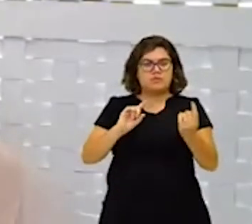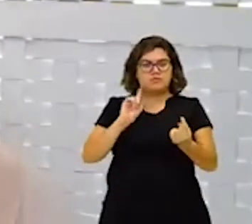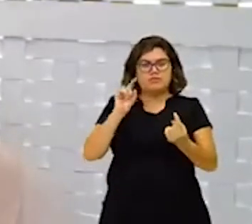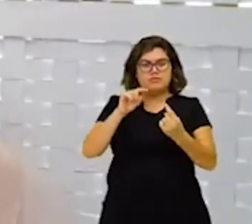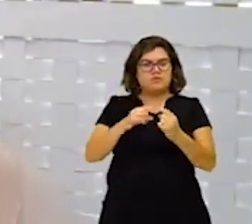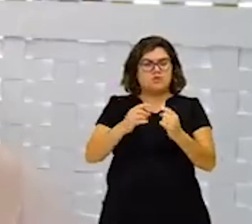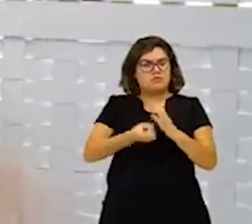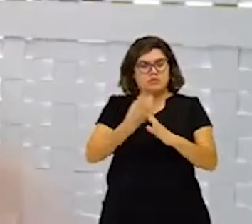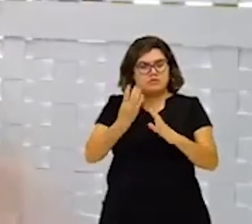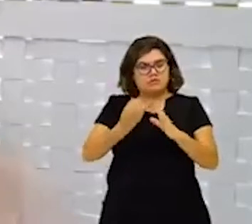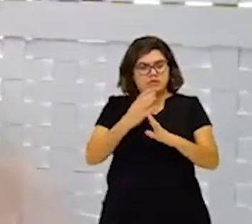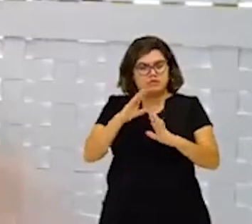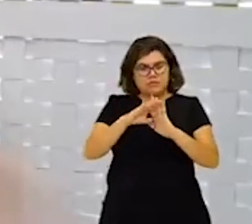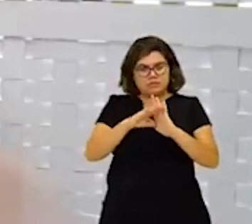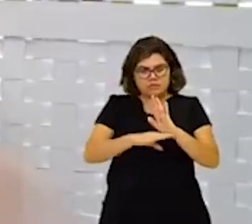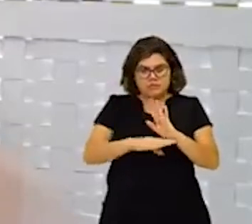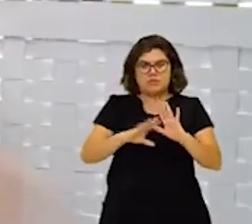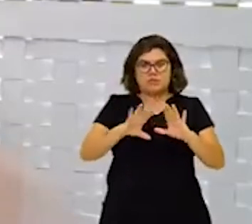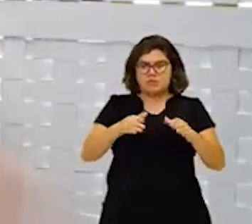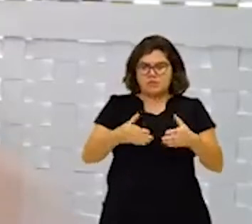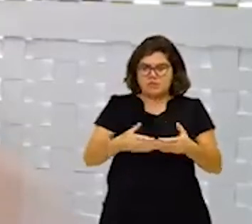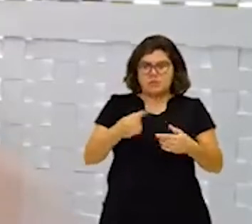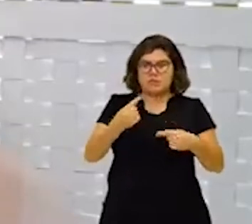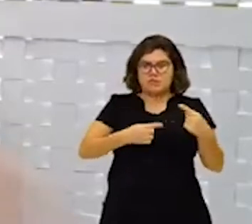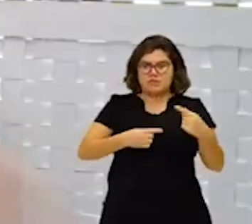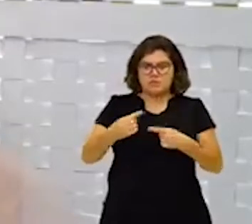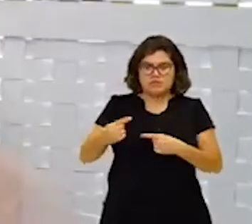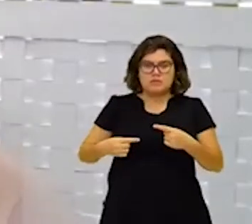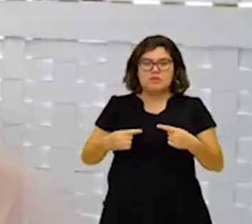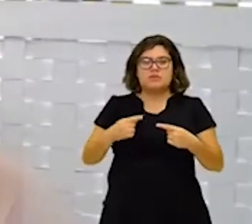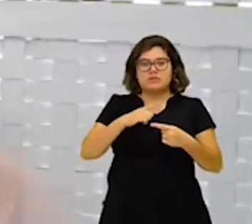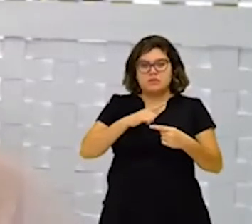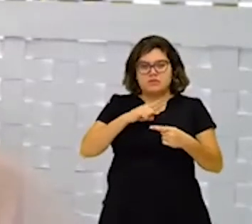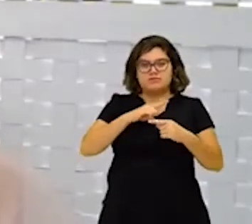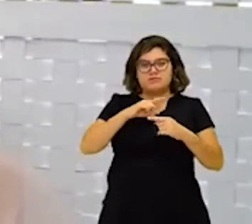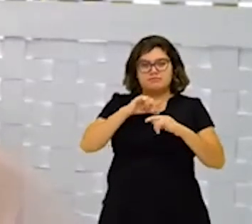coletivas de campanha efetivar os mandatos Inclusive eu acho também que é outro desafio